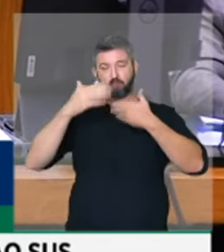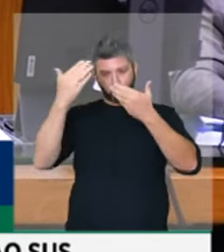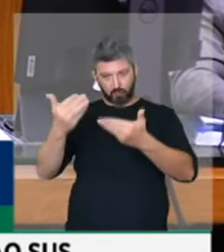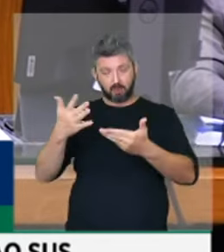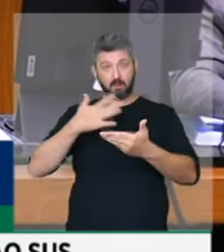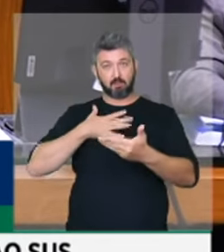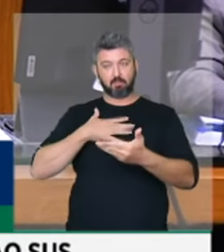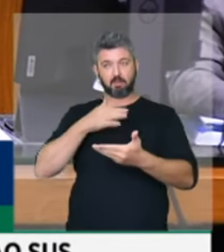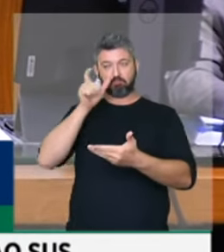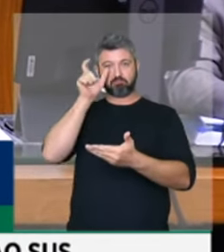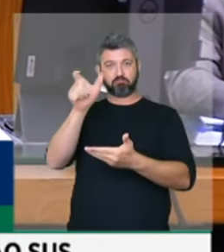GRANDE BRASILEIRO, DEFENSOR DA DEMOCRACIA E DAS LUTAS DO POVO